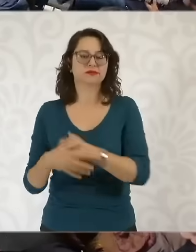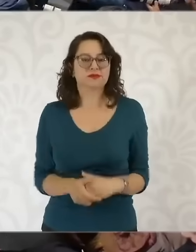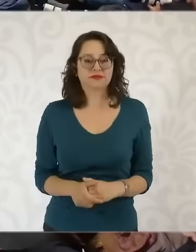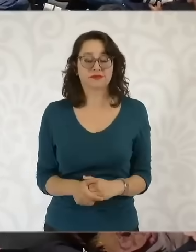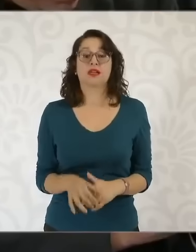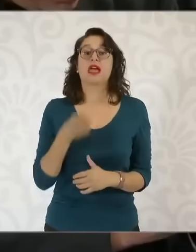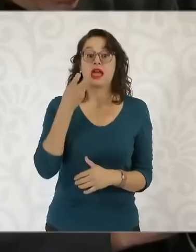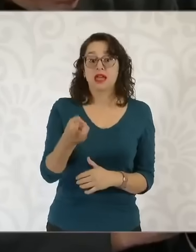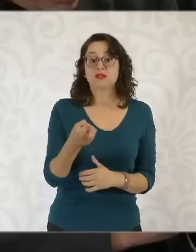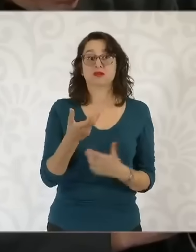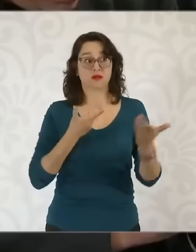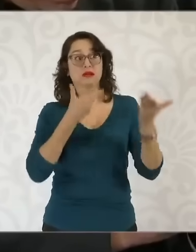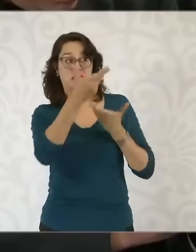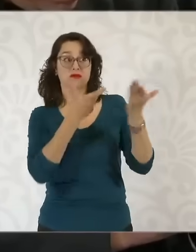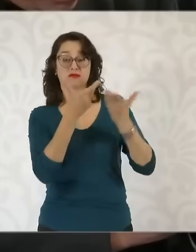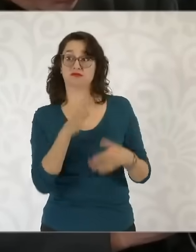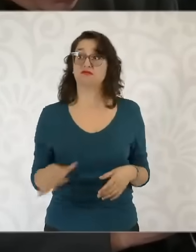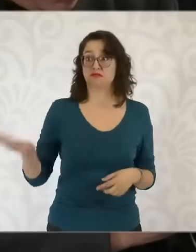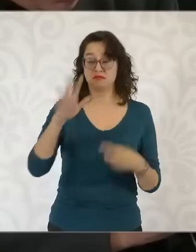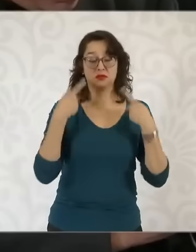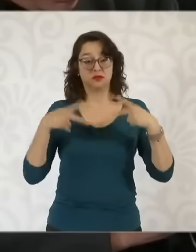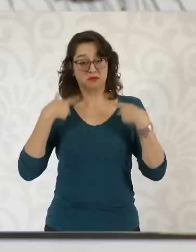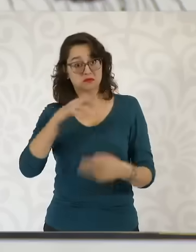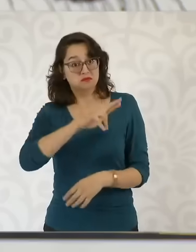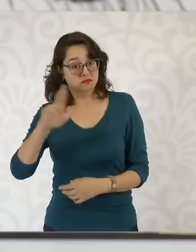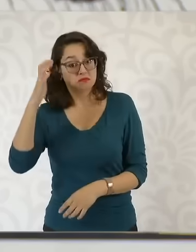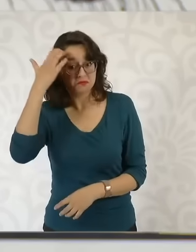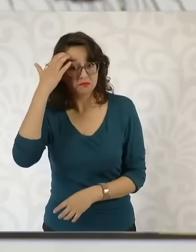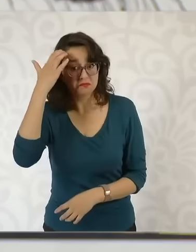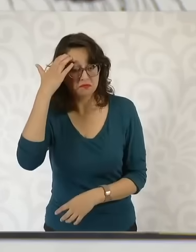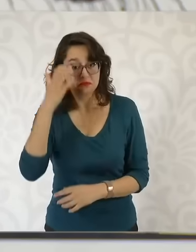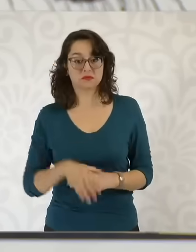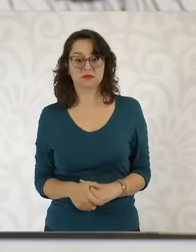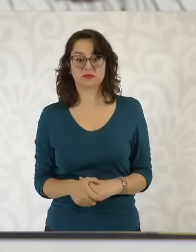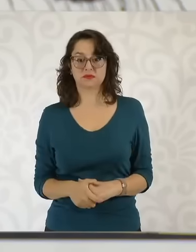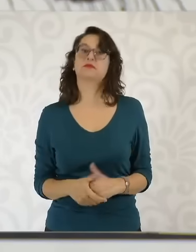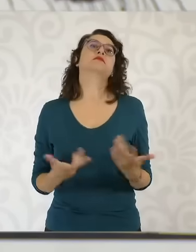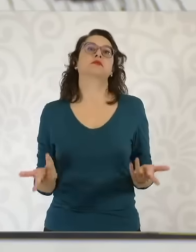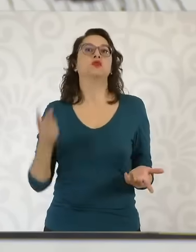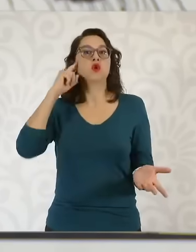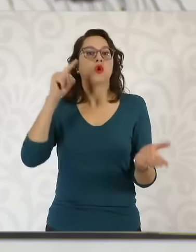esta negociación que se ha hecho, pues hemos logrado, creo que dentro del marco eh buenos